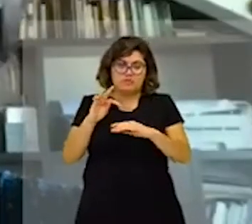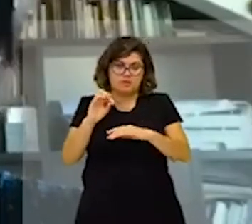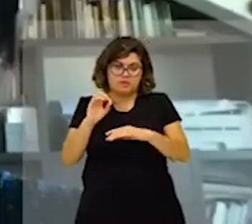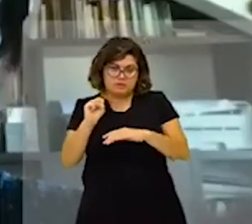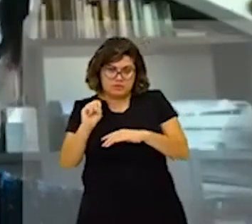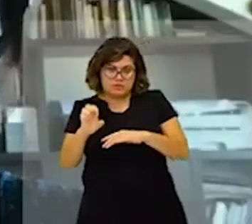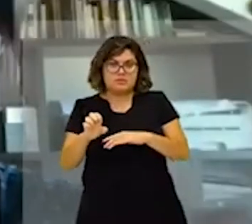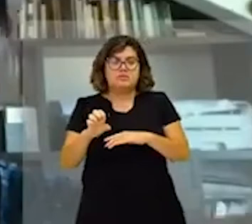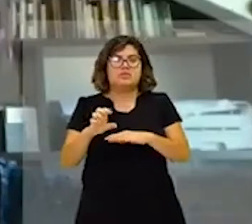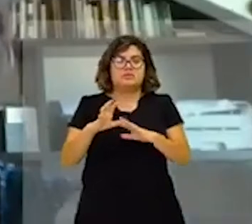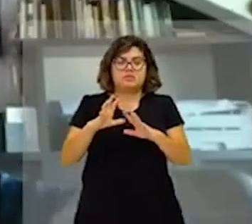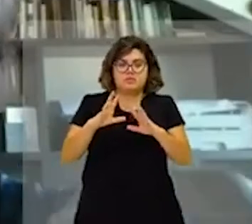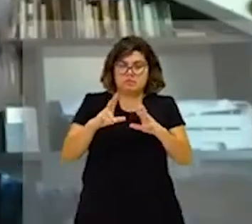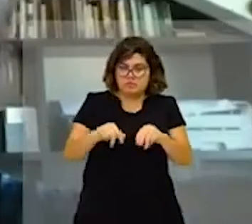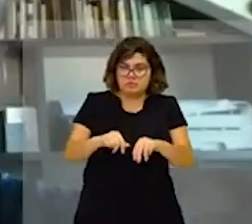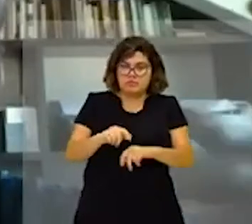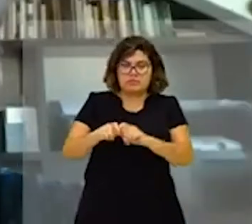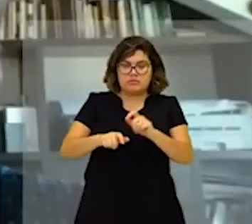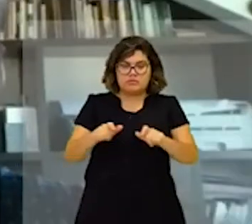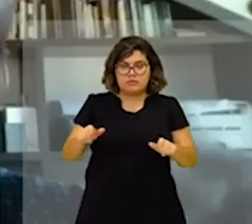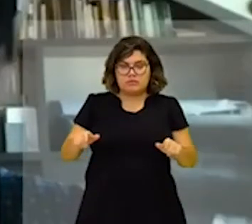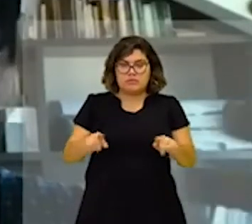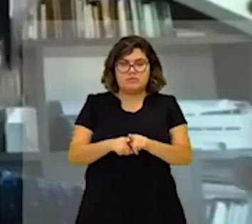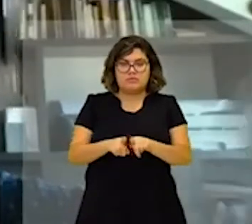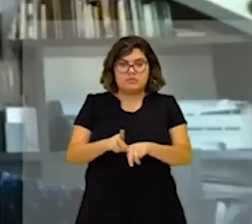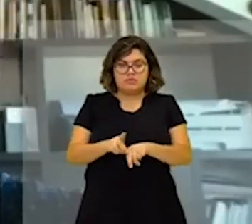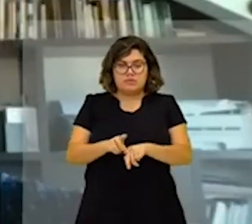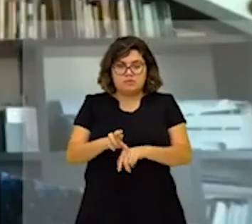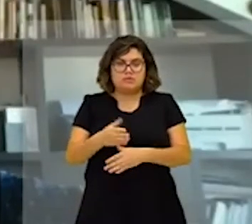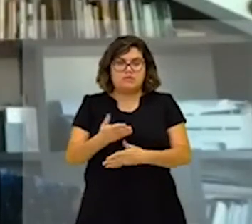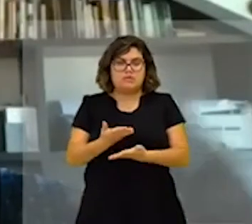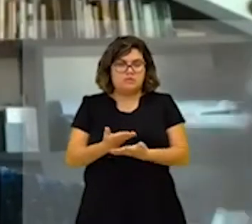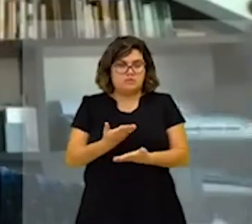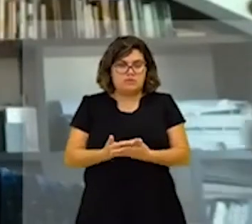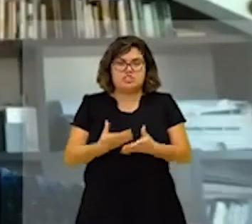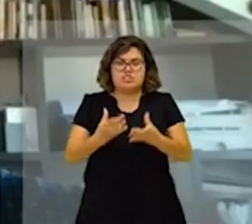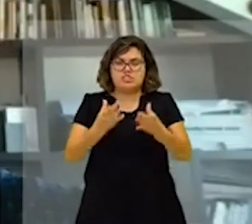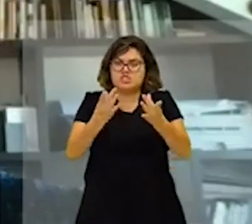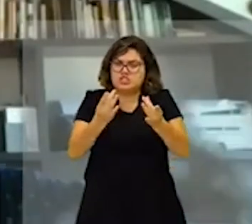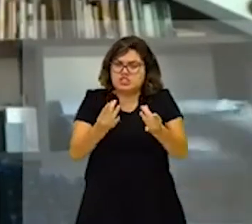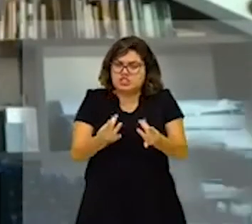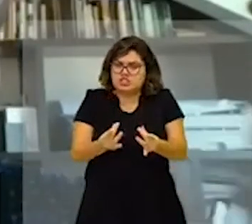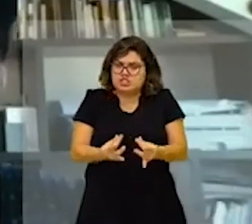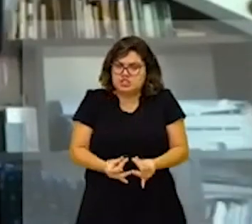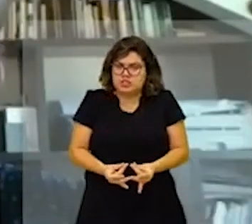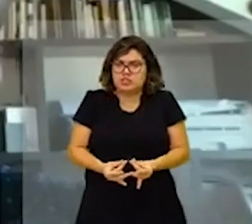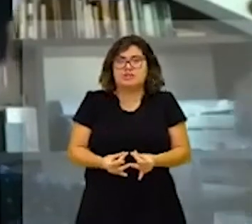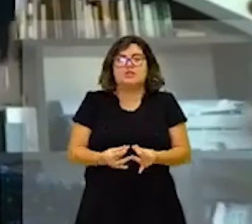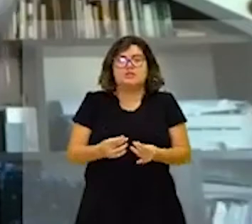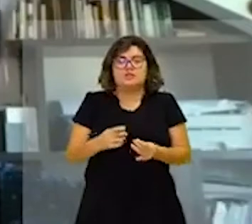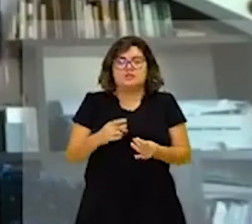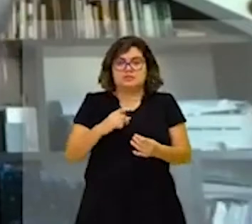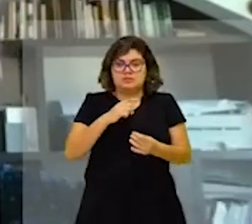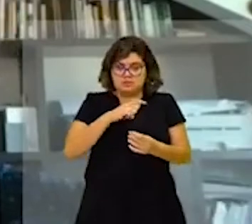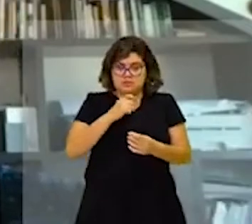coator o doutorando Bruno Scheffer dissecou e sem esses dados meu tempo quando eu fiz doutorado na